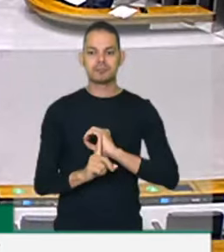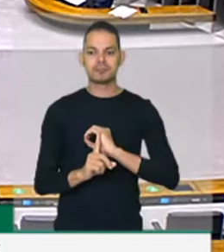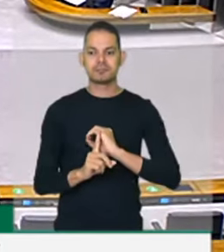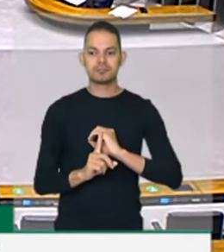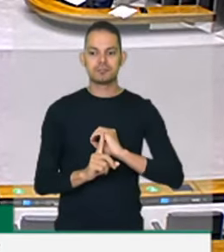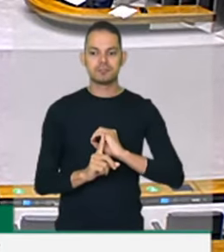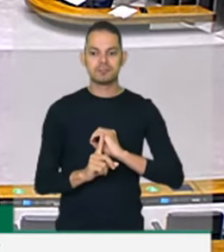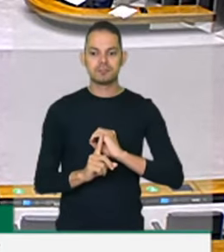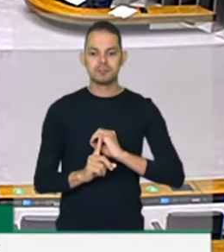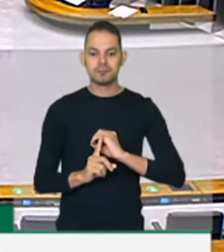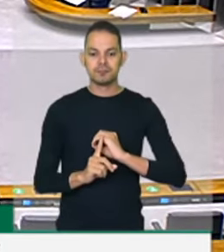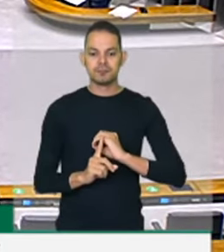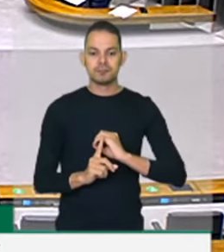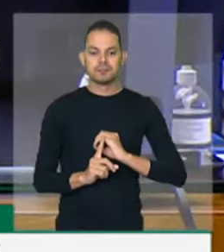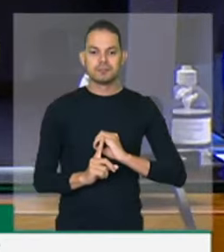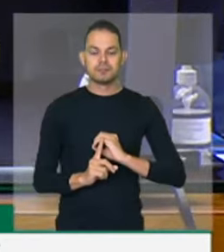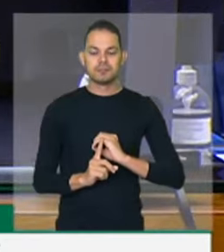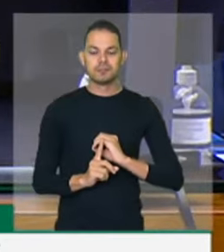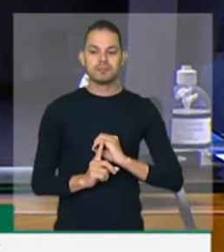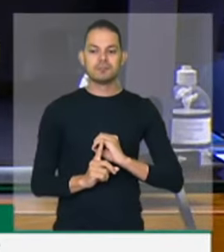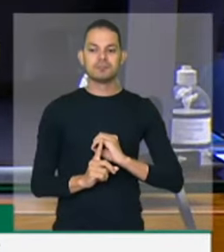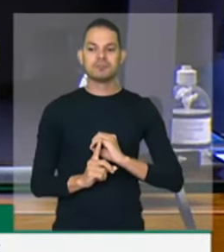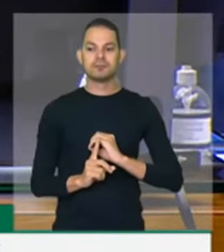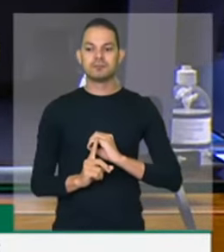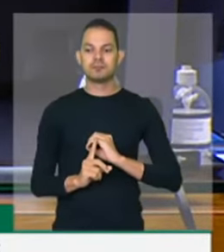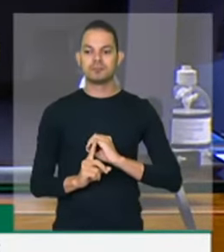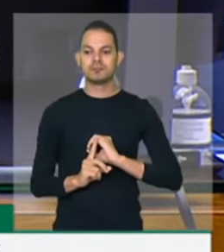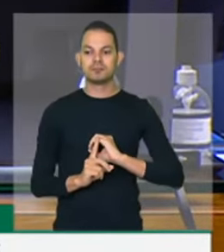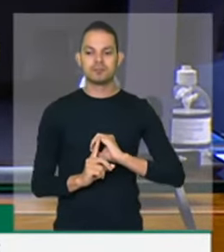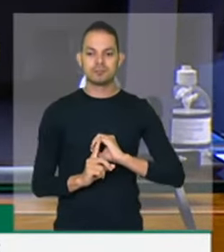EM... -- O PROGRAMA FOI EMENDADO PARA OFERECER PARECER